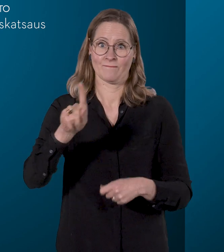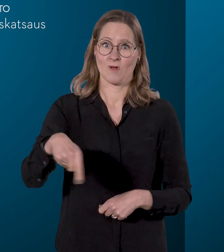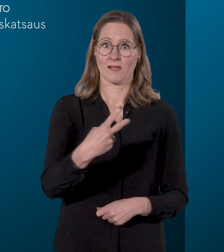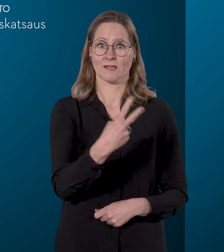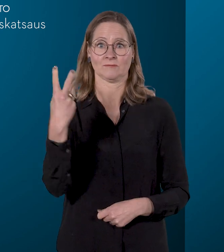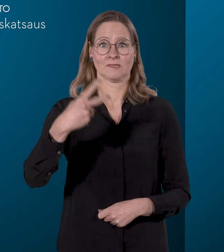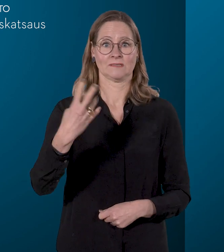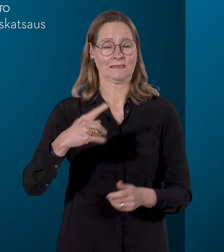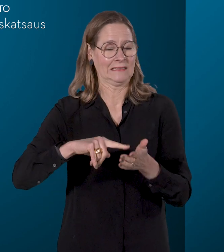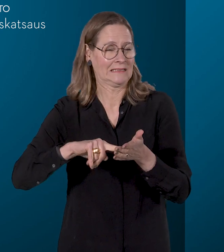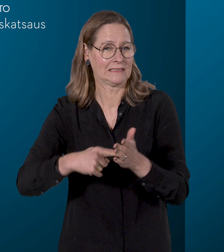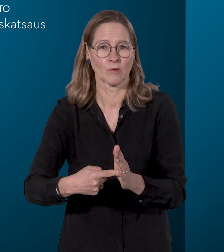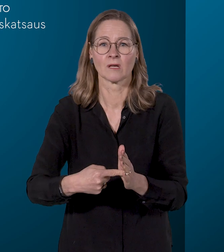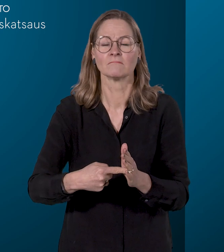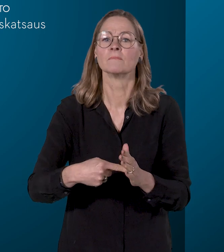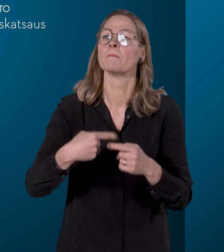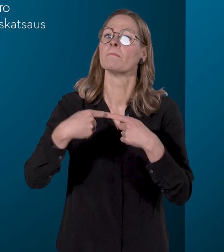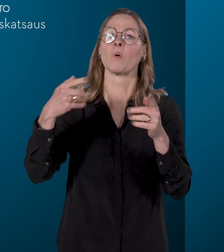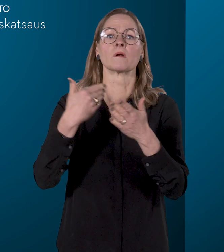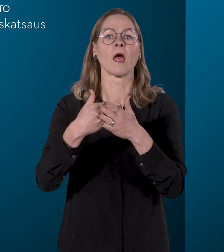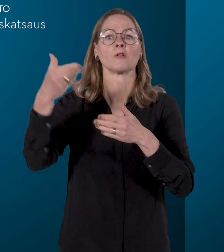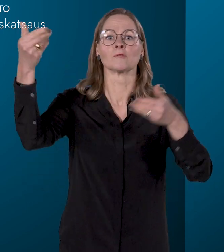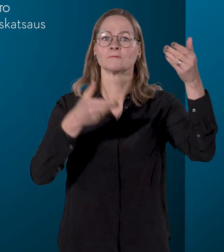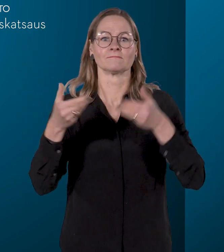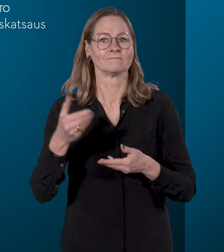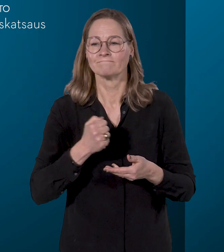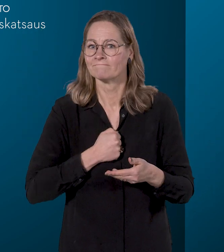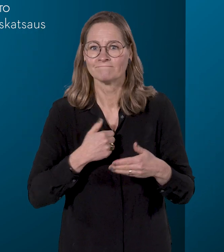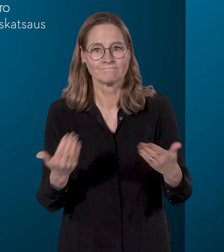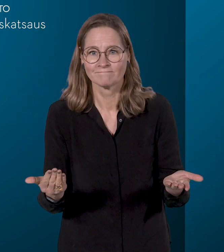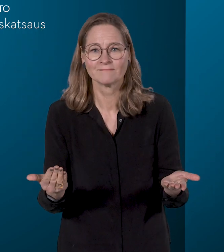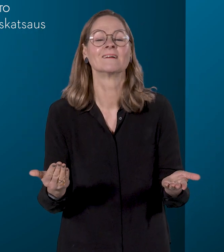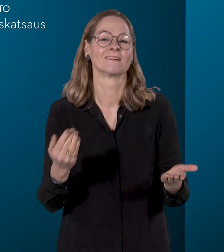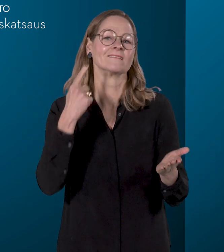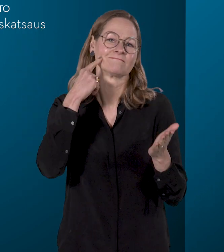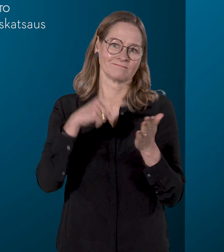on vuonna 2024 tiukka, eikä suurleiriä näin ollen ole mahdollista järjestää -